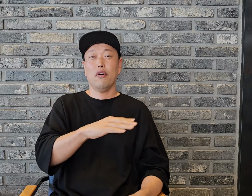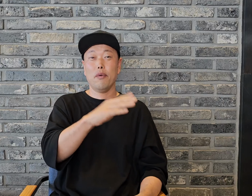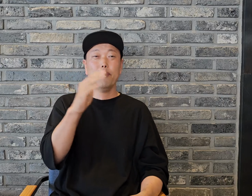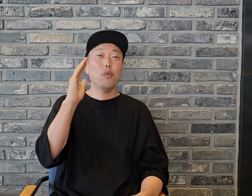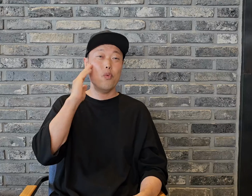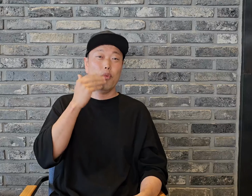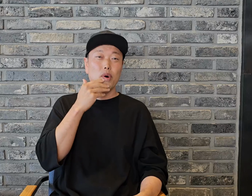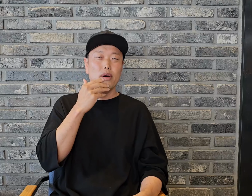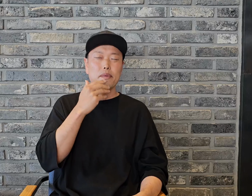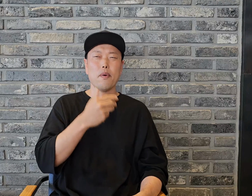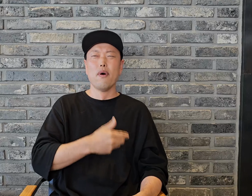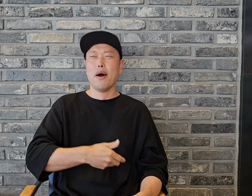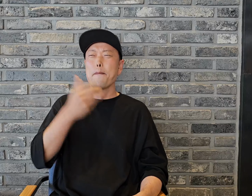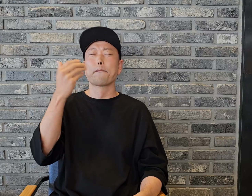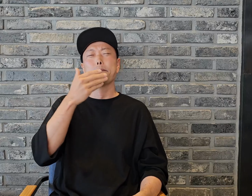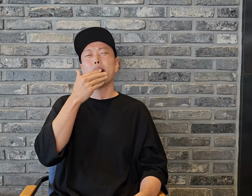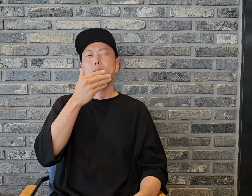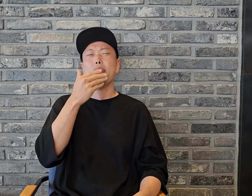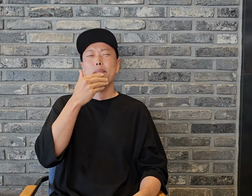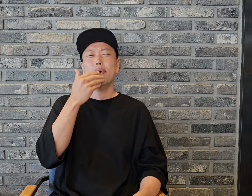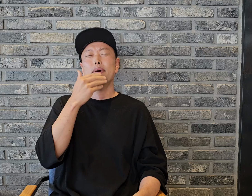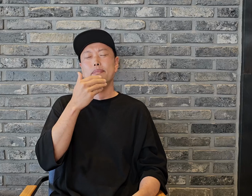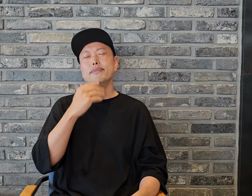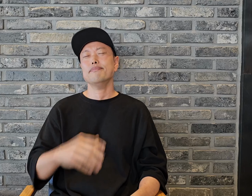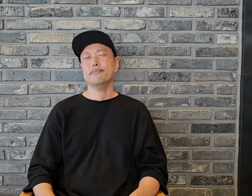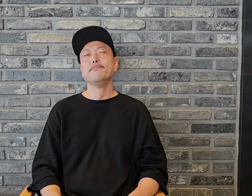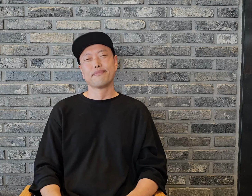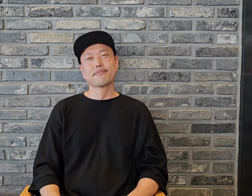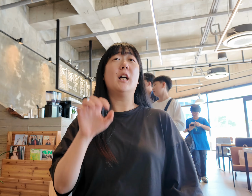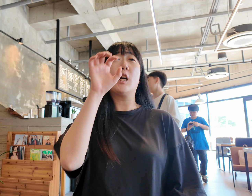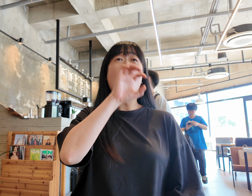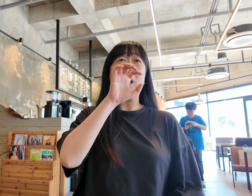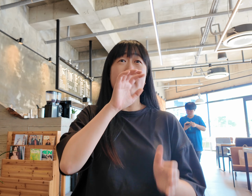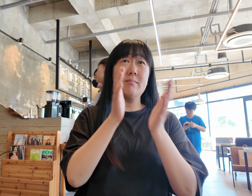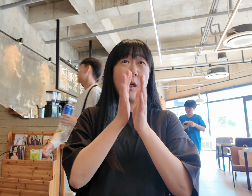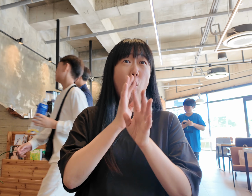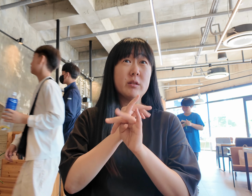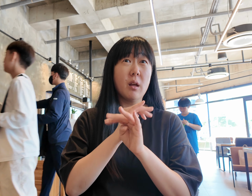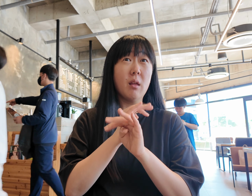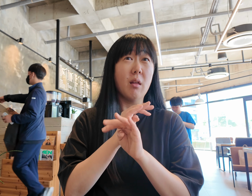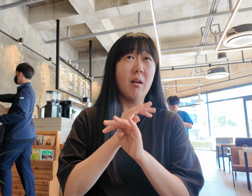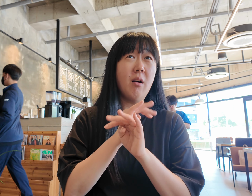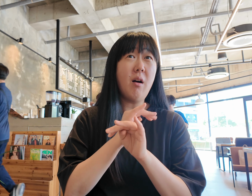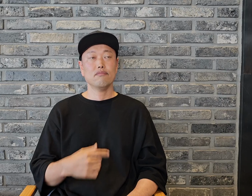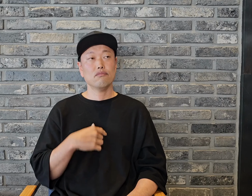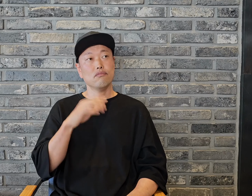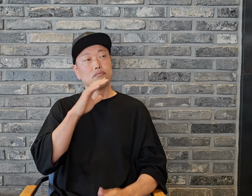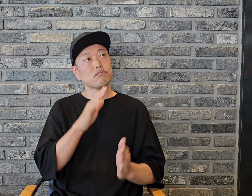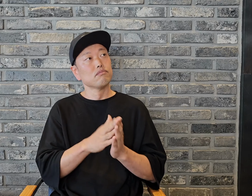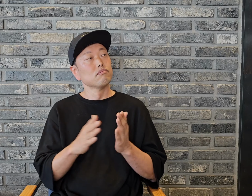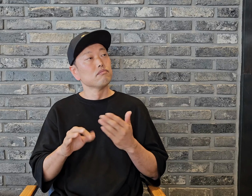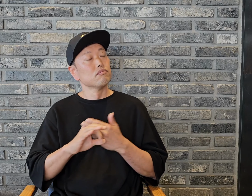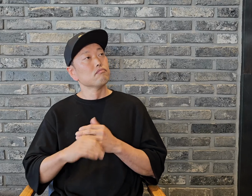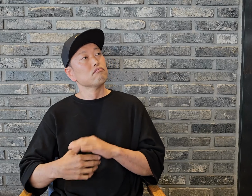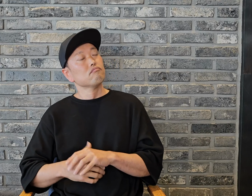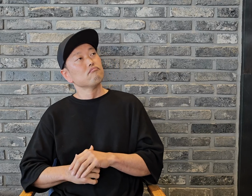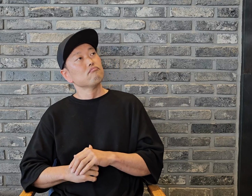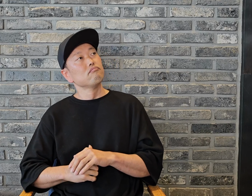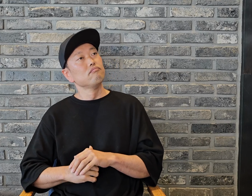聴覚障害者は誰でも上手にできるようになります。 いつから練習を始めましたか？ いつから？